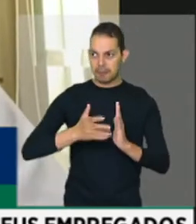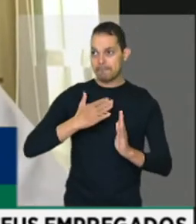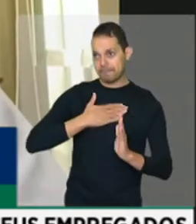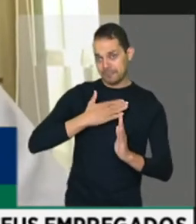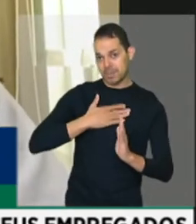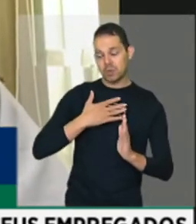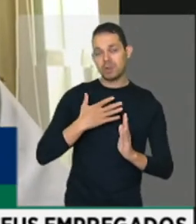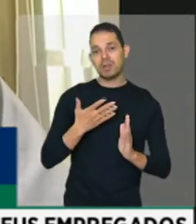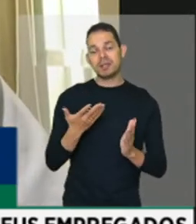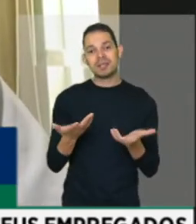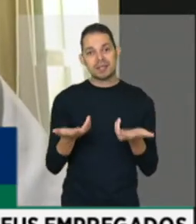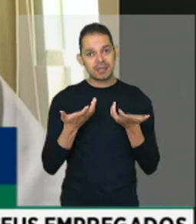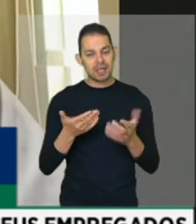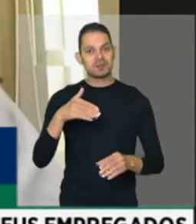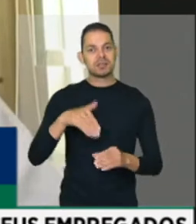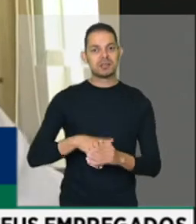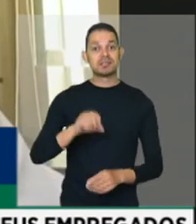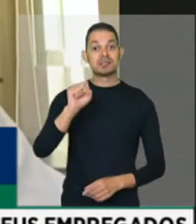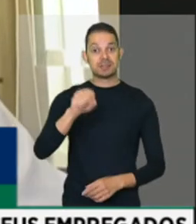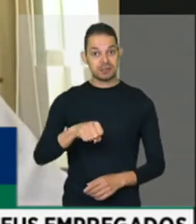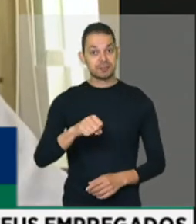TEMPO, SENHOR PRESIDENTE. O PCDOB, SENHOR PRESIDENTE QUER ENCAMINHAR SIM A ESSE